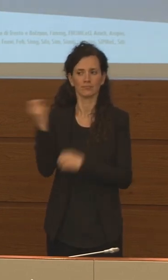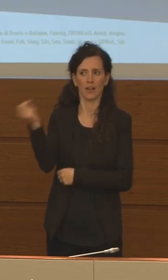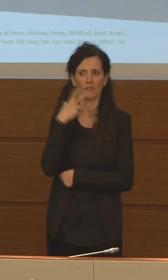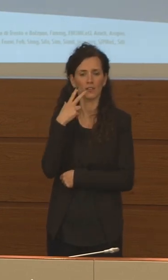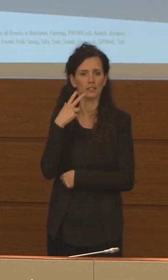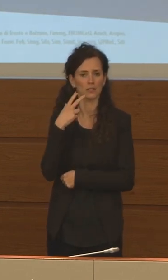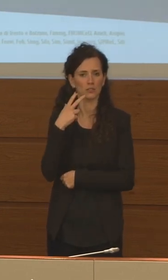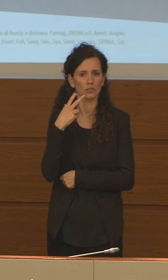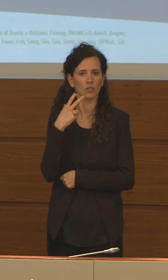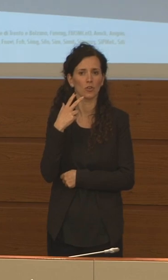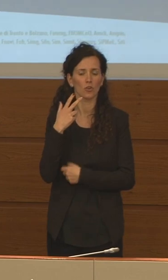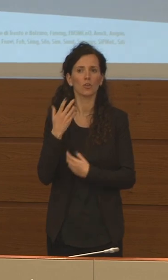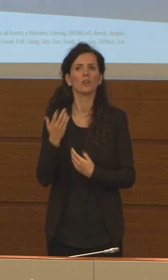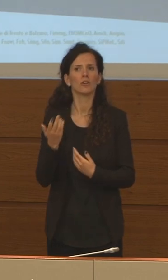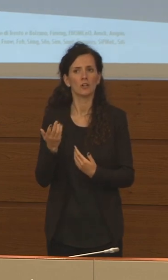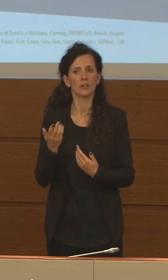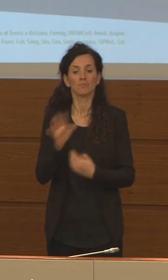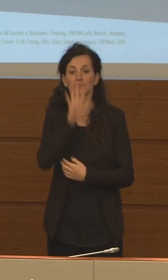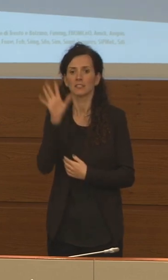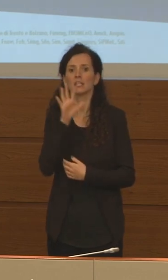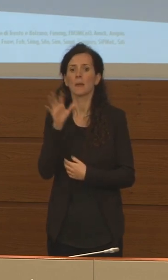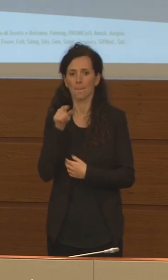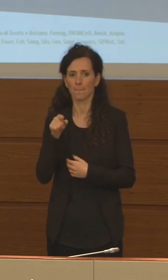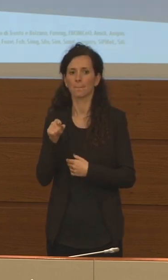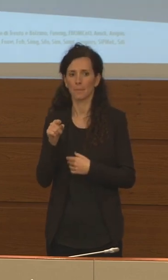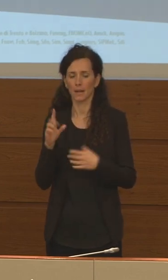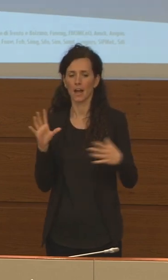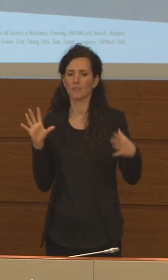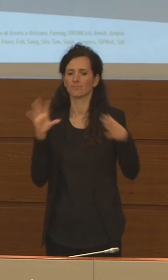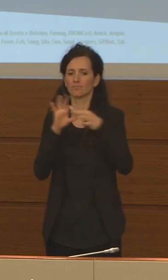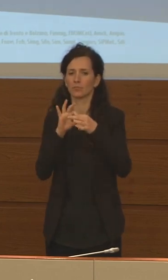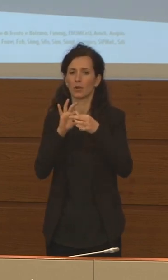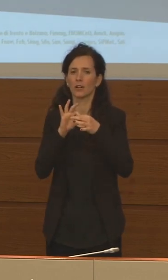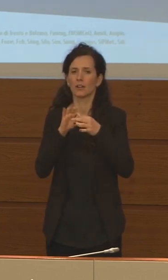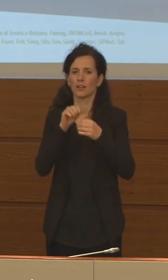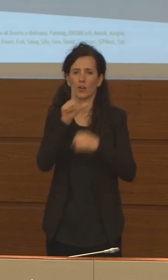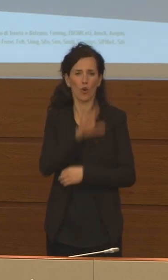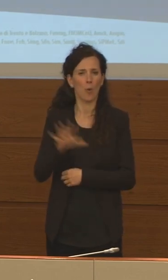sembrerebbe legato comunque alla zona dall'epicentro diciamo dell'epidemia per